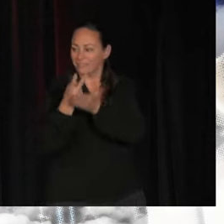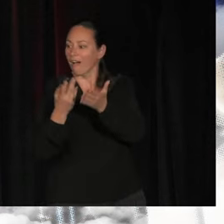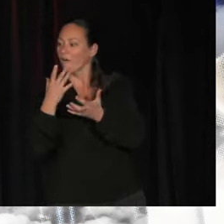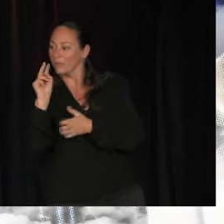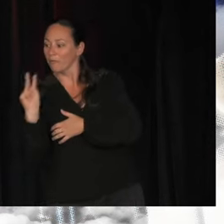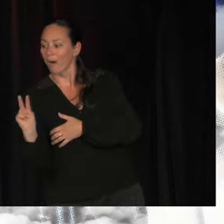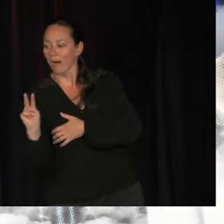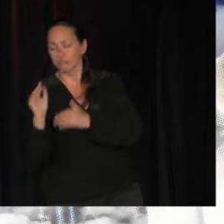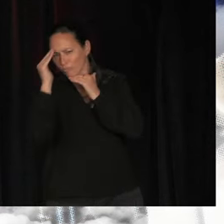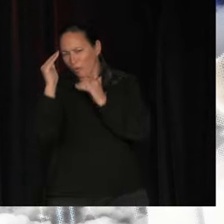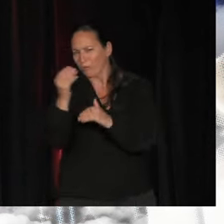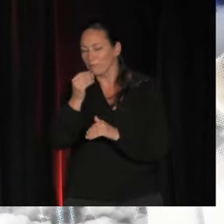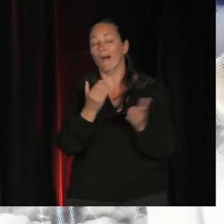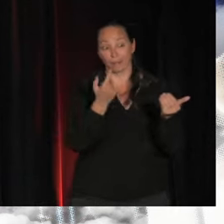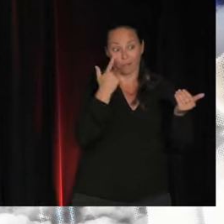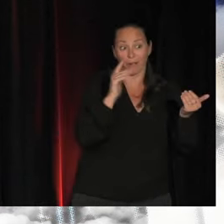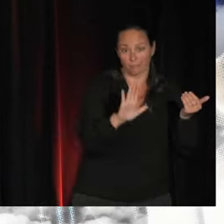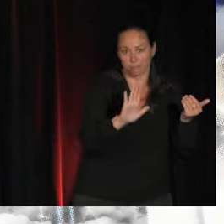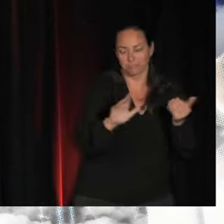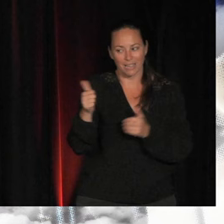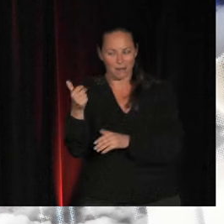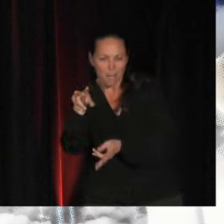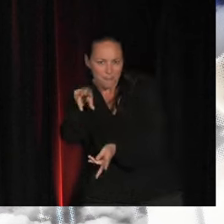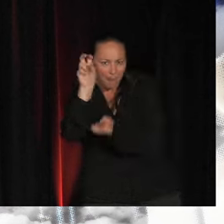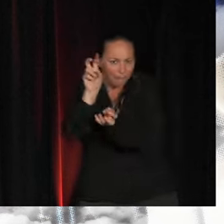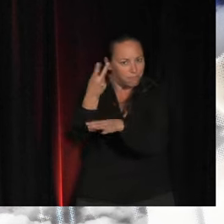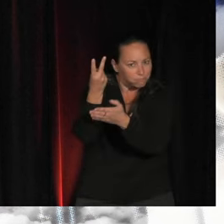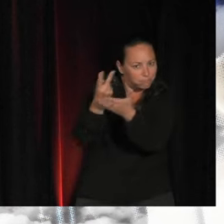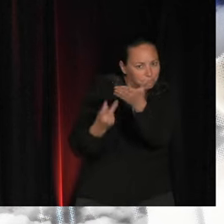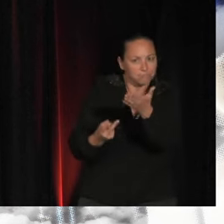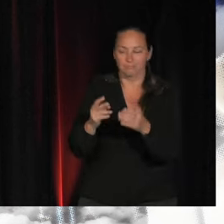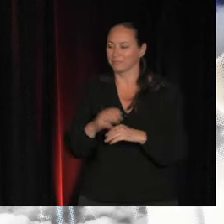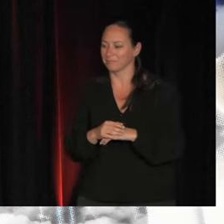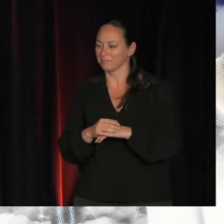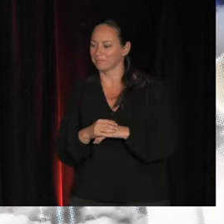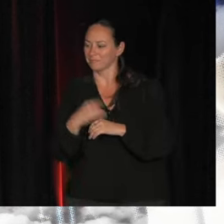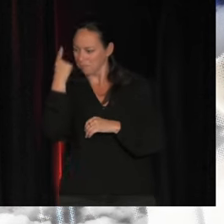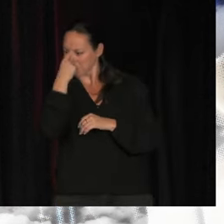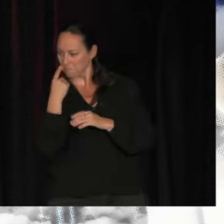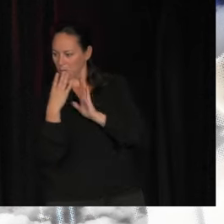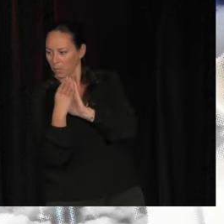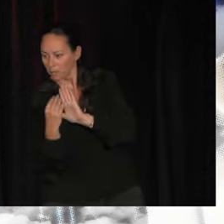J'ai confiance donc merci à elle d'avoir capturé cet instant, on partagera tous les dessins… Je ne sais pas comment j'ai été représenté.